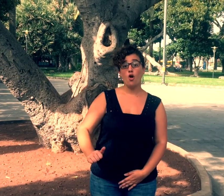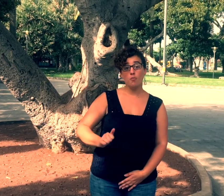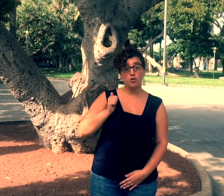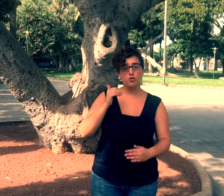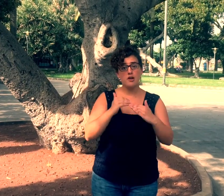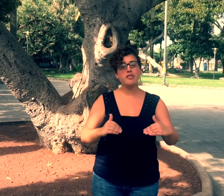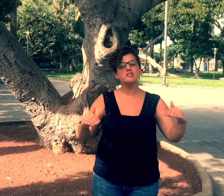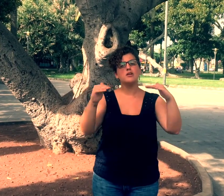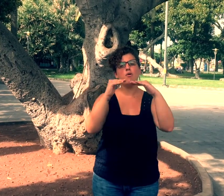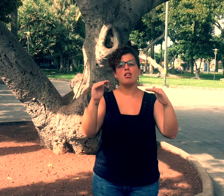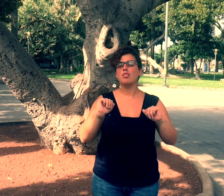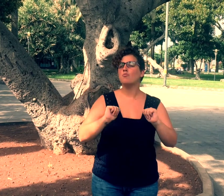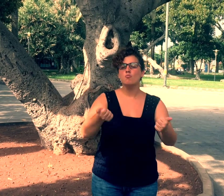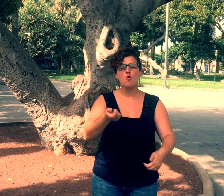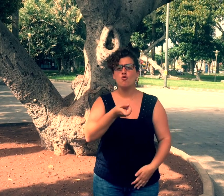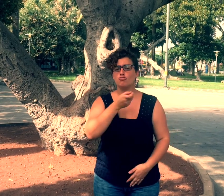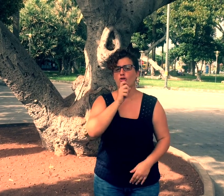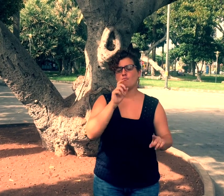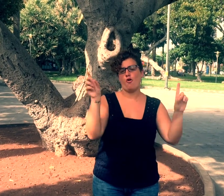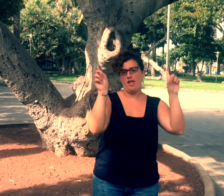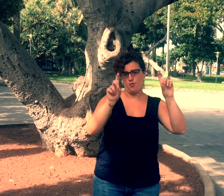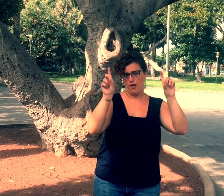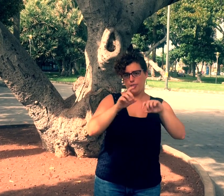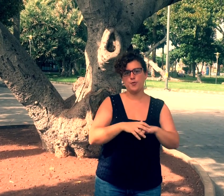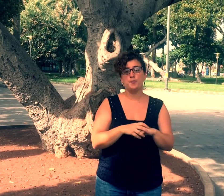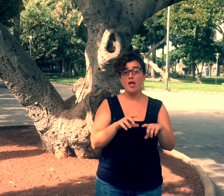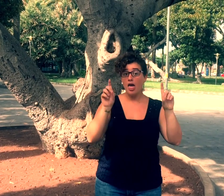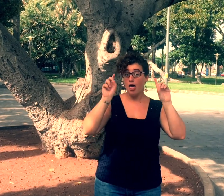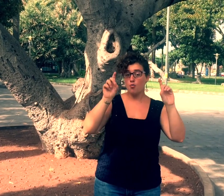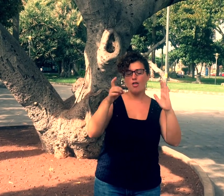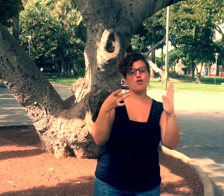A través de una educación inclusiva se consigue la necesaria igualdad de oportunidades,